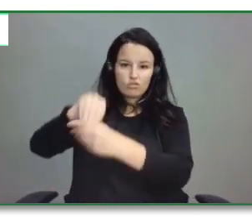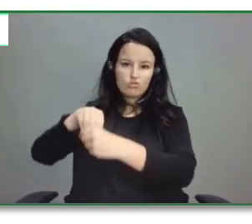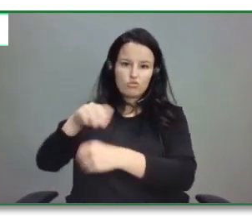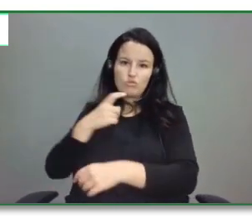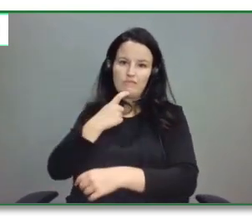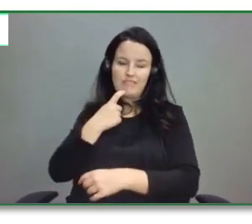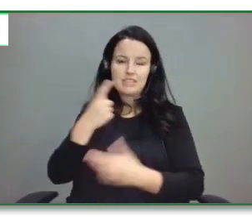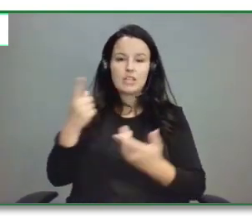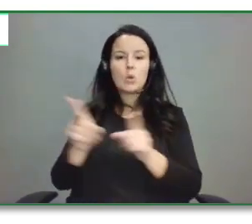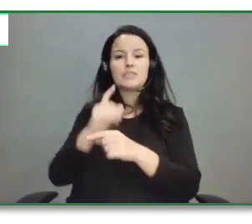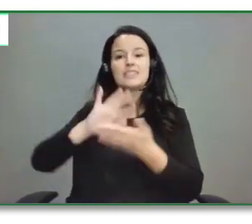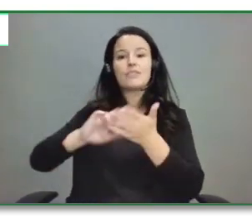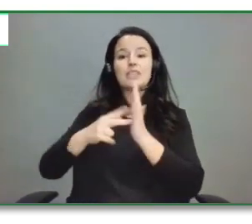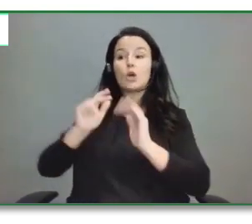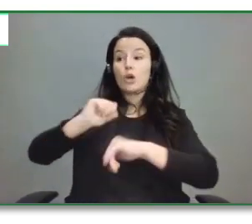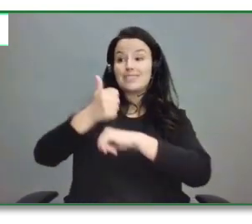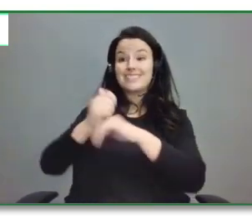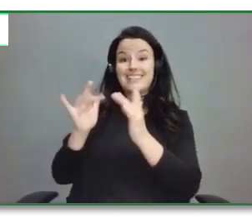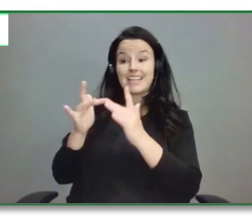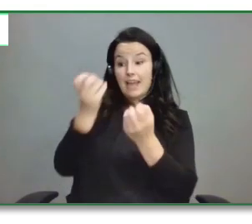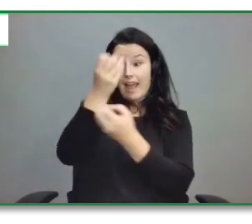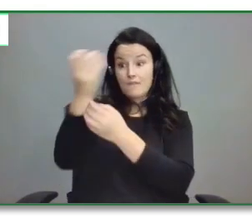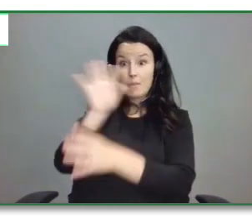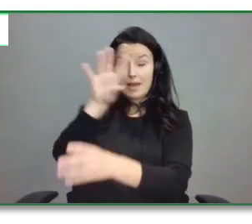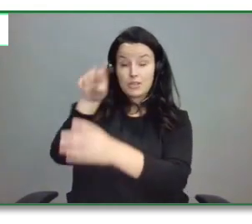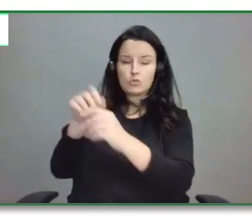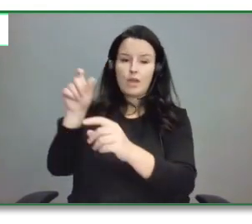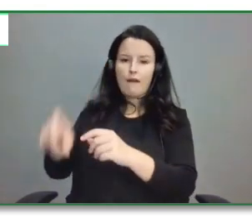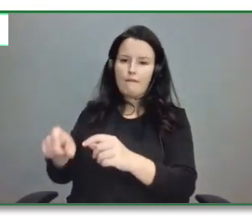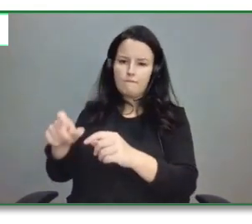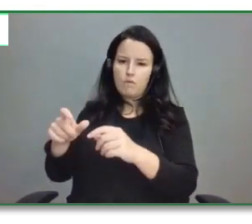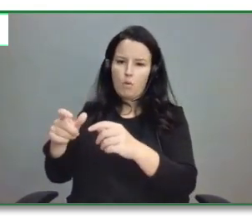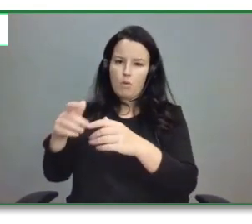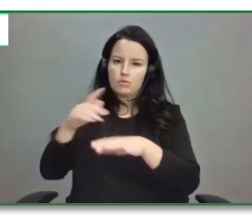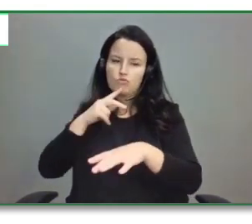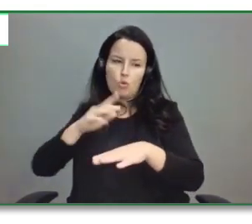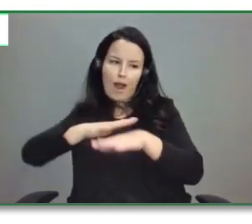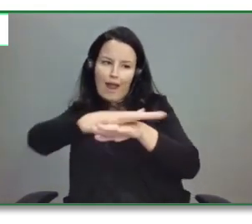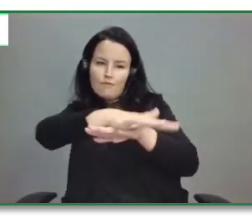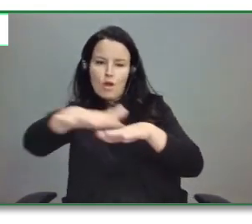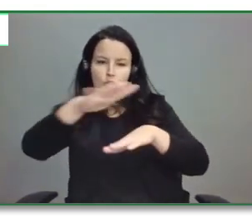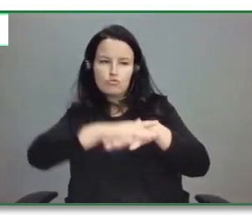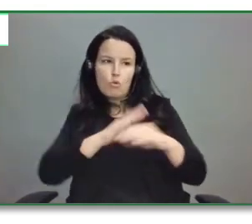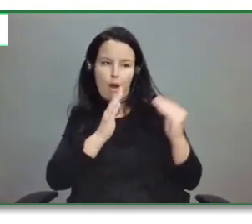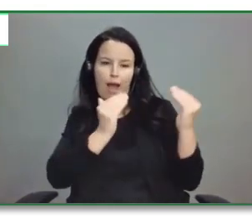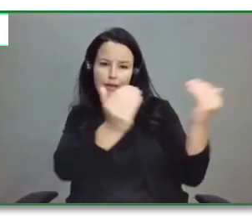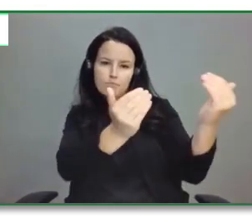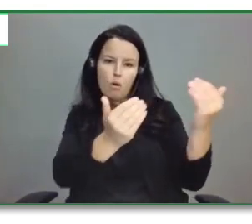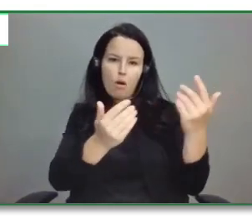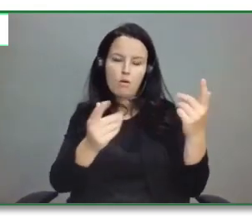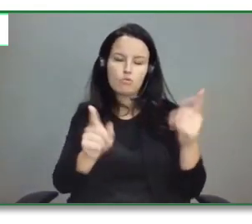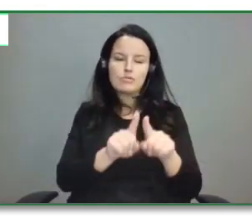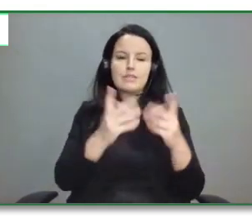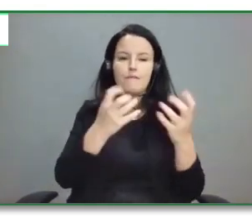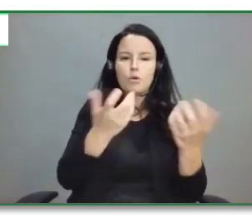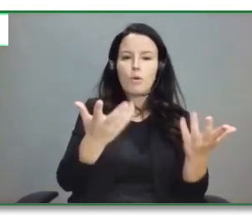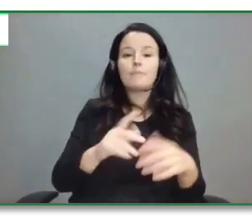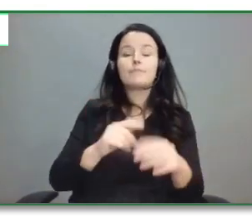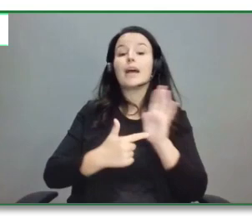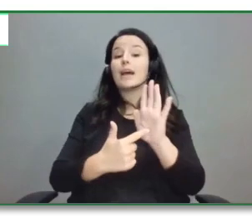sur les sites Web ont une grande influence sur les souhaits et les attentes des gens par exemple le site